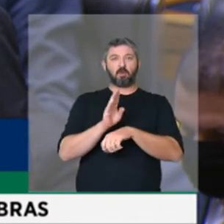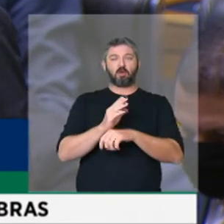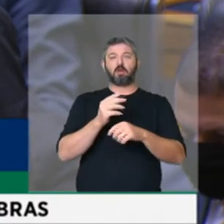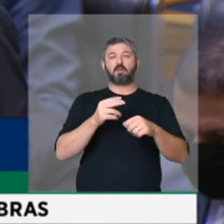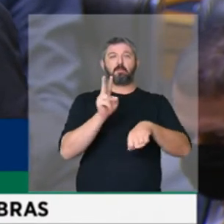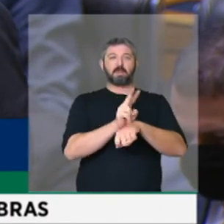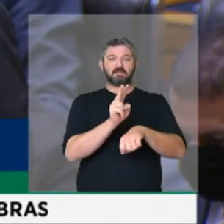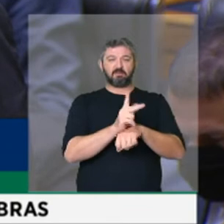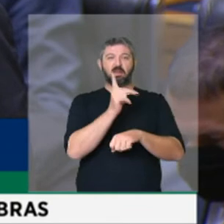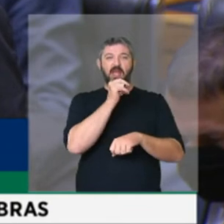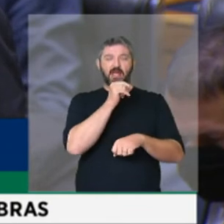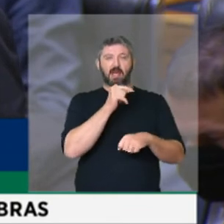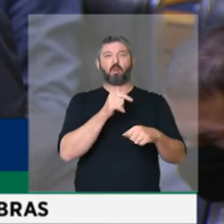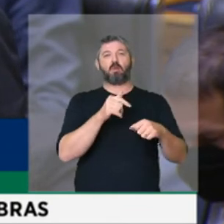CONSERVAÇÃO DE BACIAS HIDROGRÁFICAS, MELHORIA DA